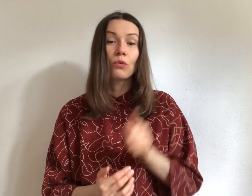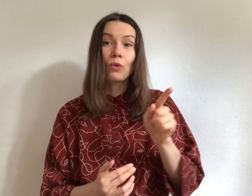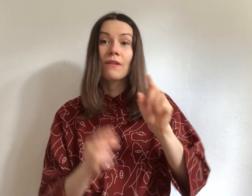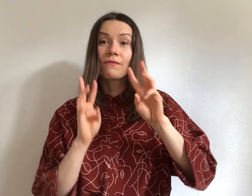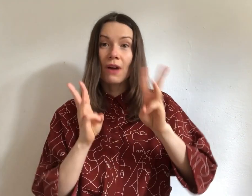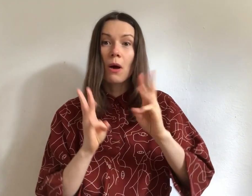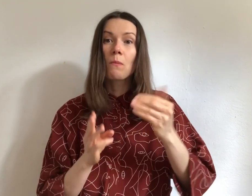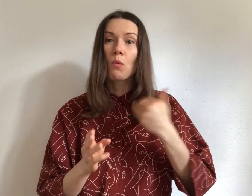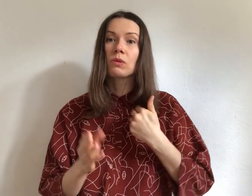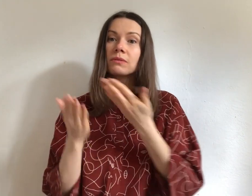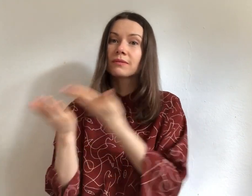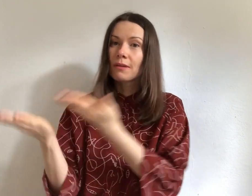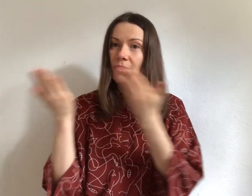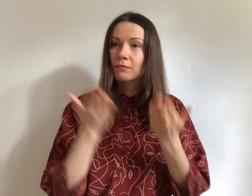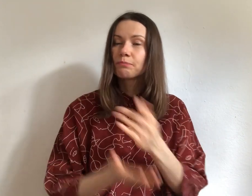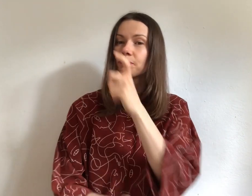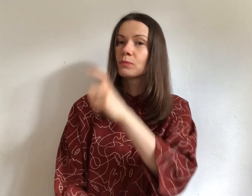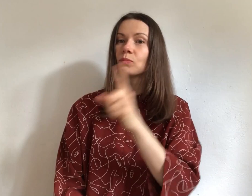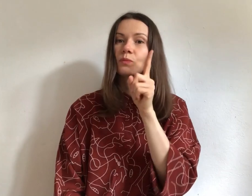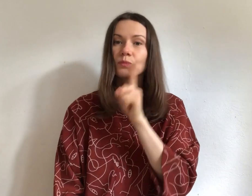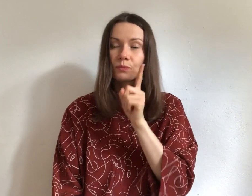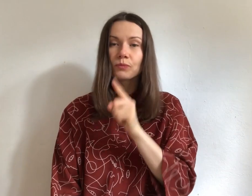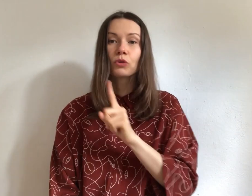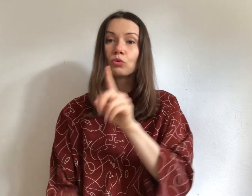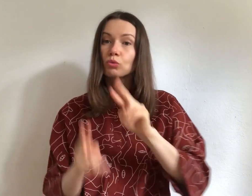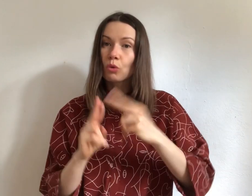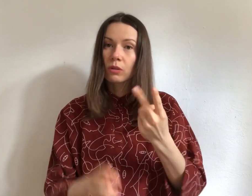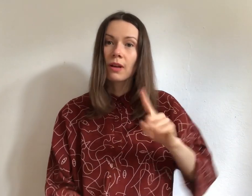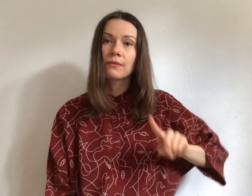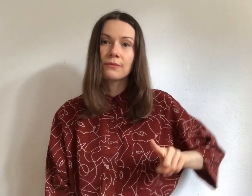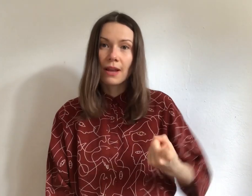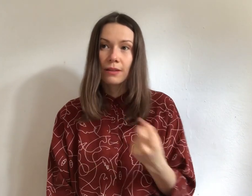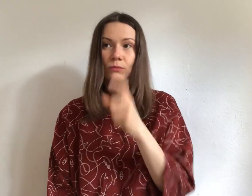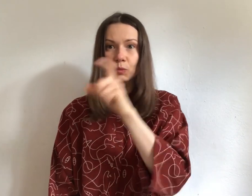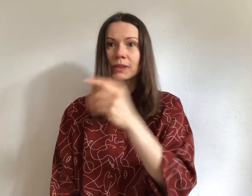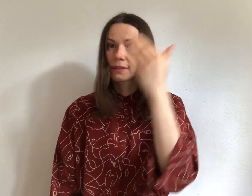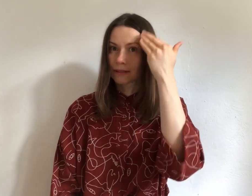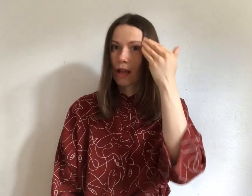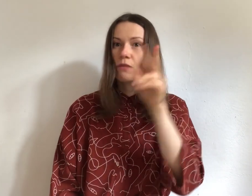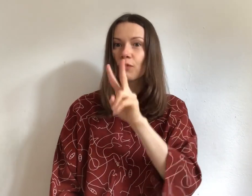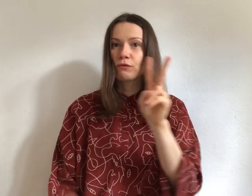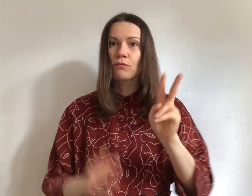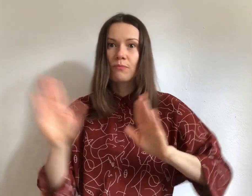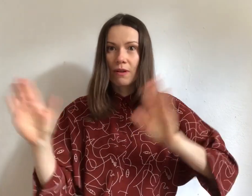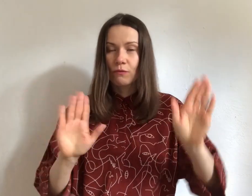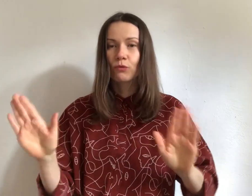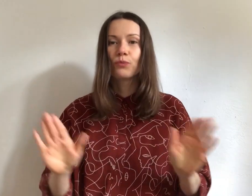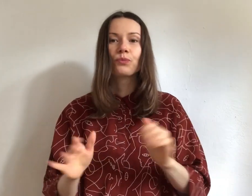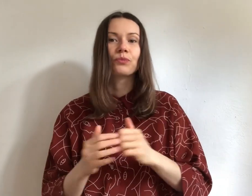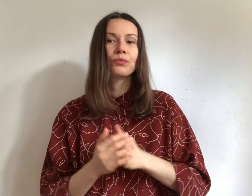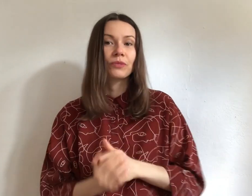Na te warsztaty zaproszony został znany trener i performer VV ze Francji,